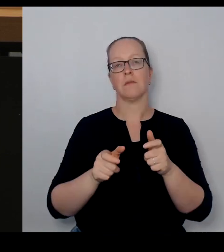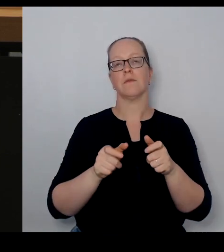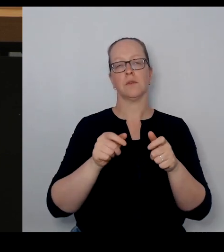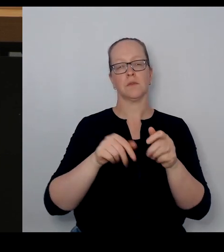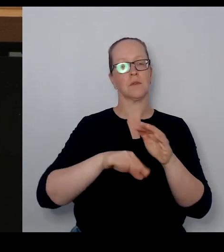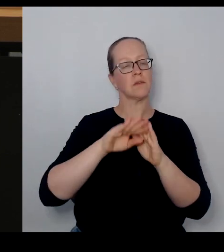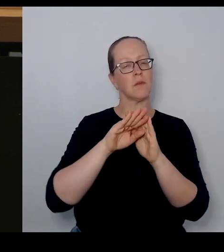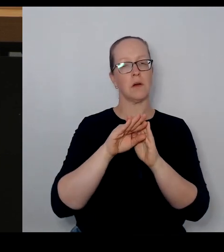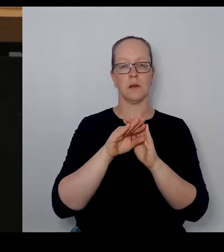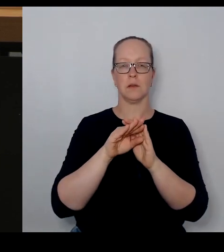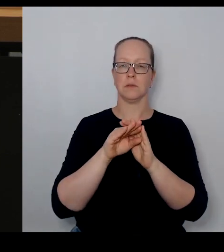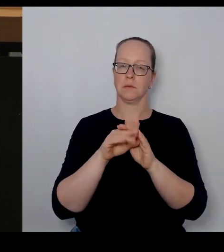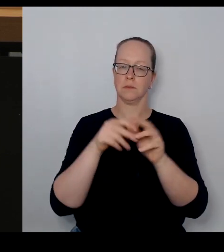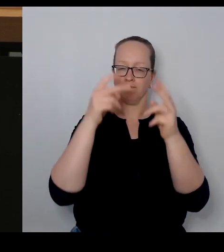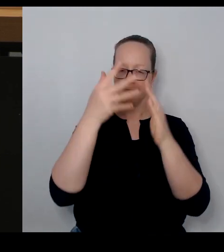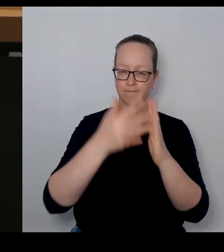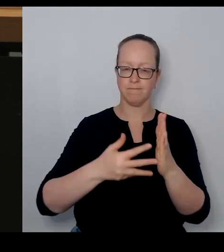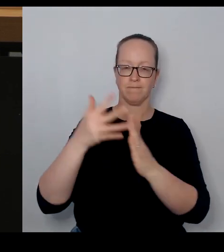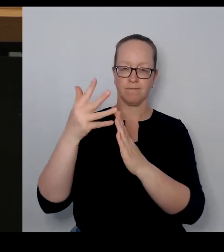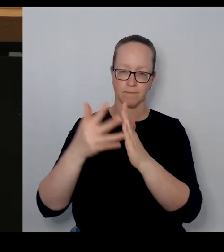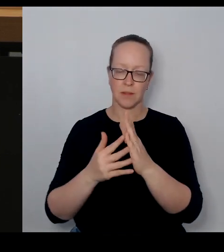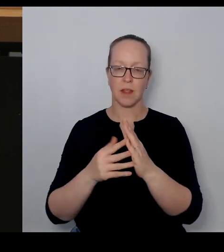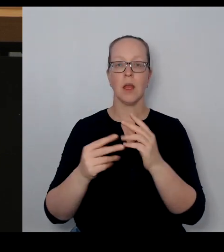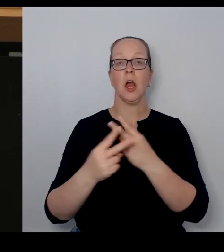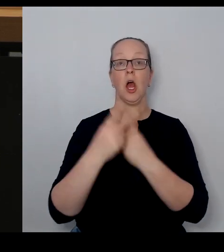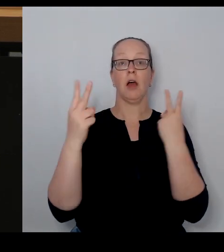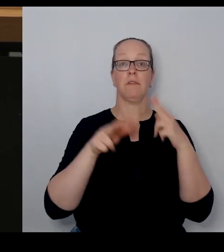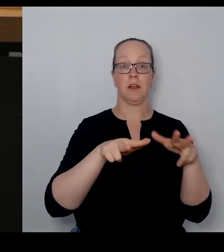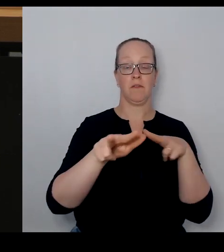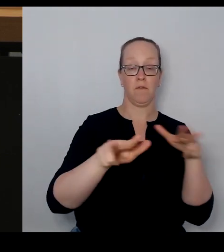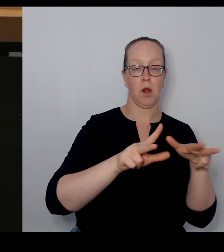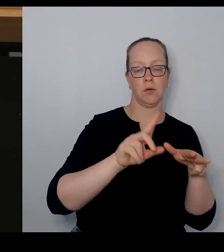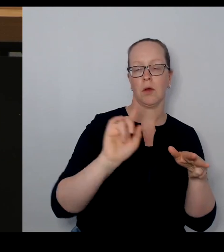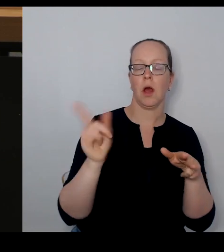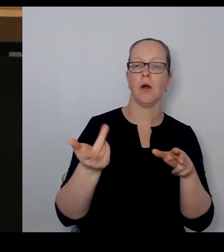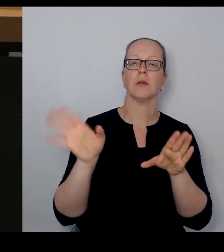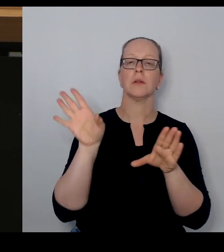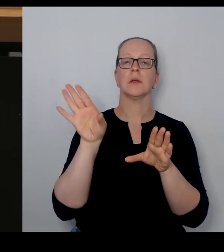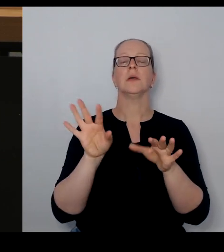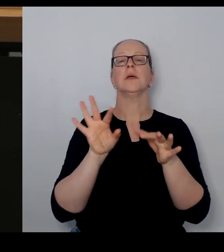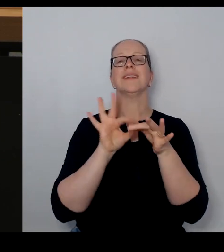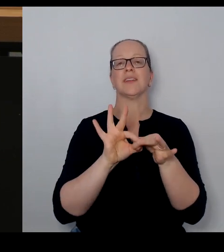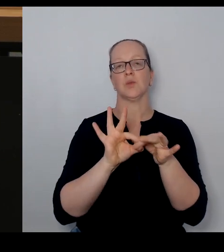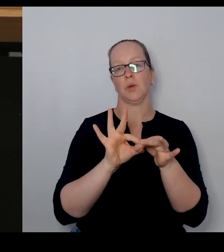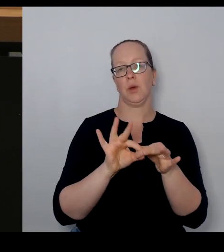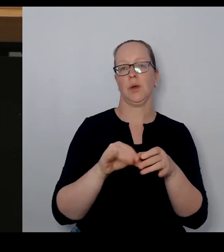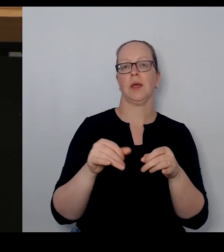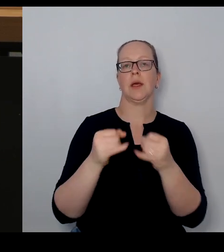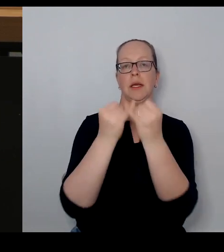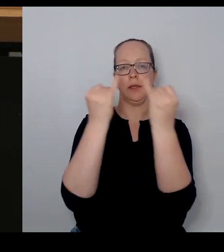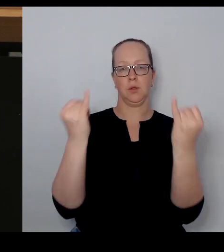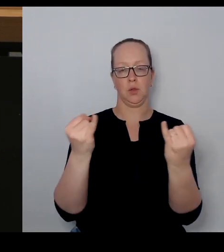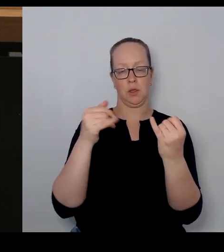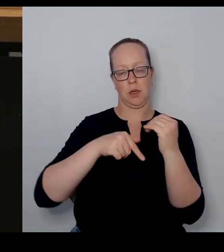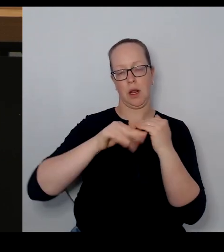Institutionen unseres Landes Berlin. Das ist einmal mehr Grund, Ihnen, Frau Klingen und eben nicht Ihnen allein als Präsidentin